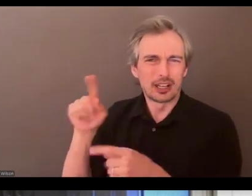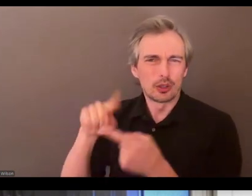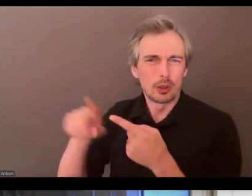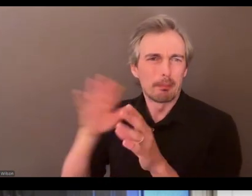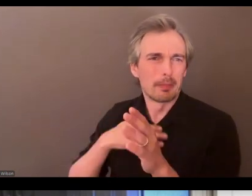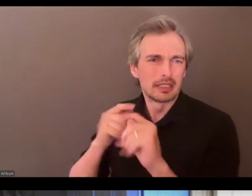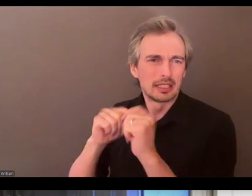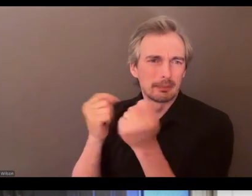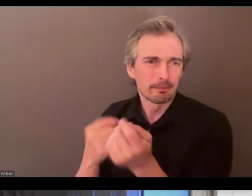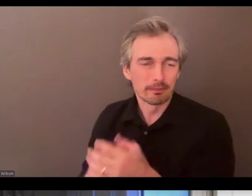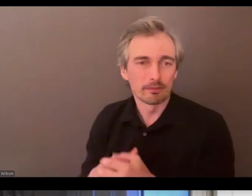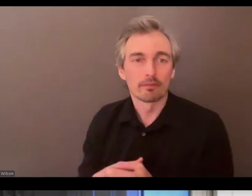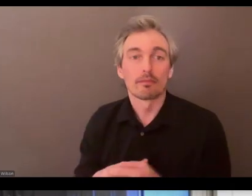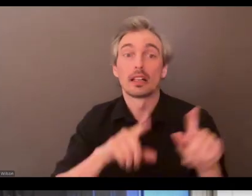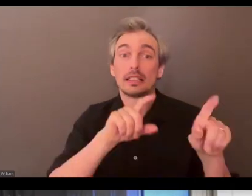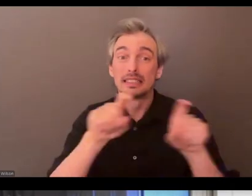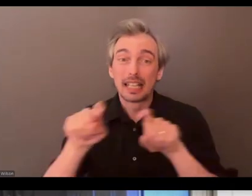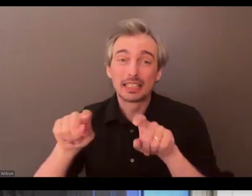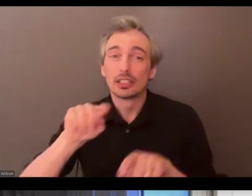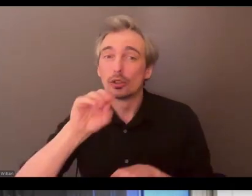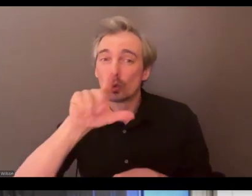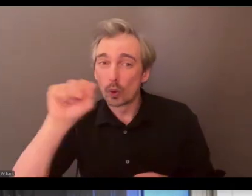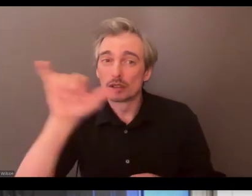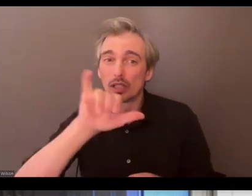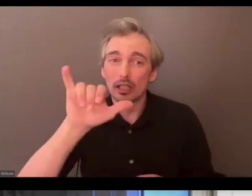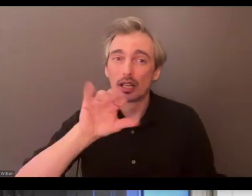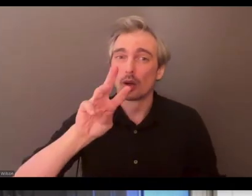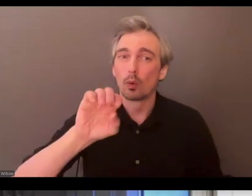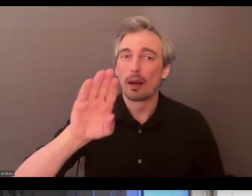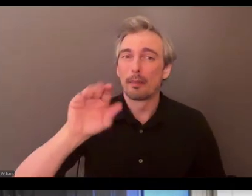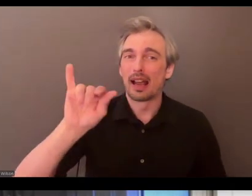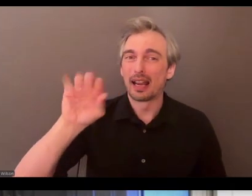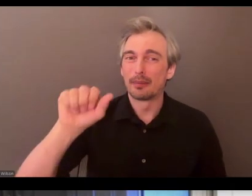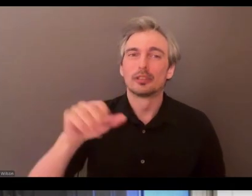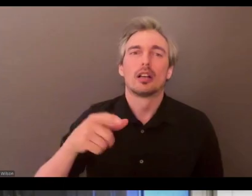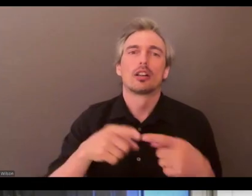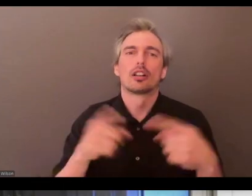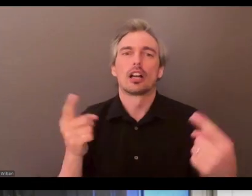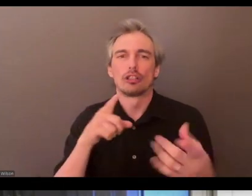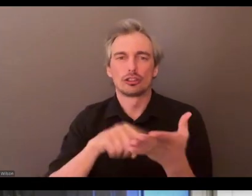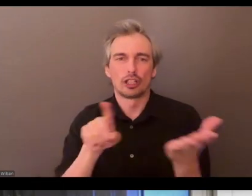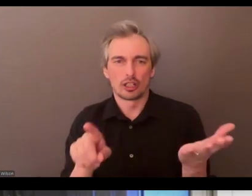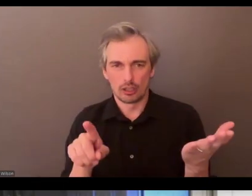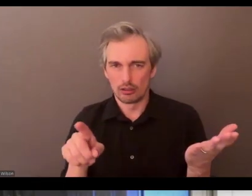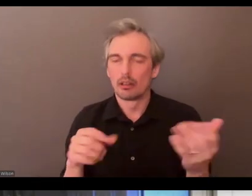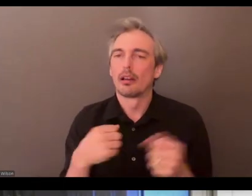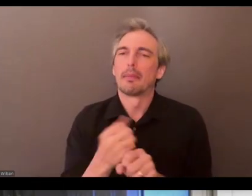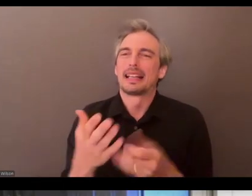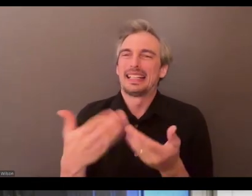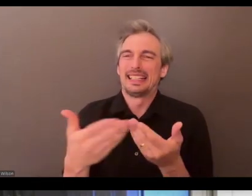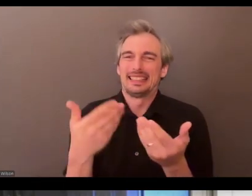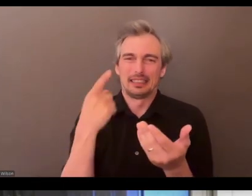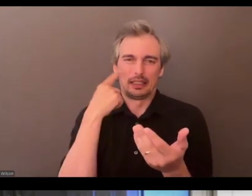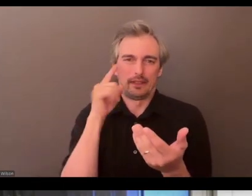WebAIMのコントラストチェッカ ーのようなテストツ ー ルを使えば、公開前にコントラストを簡単に検証できます。